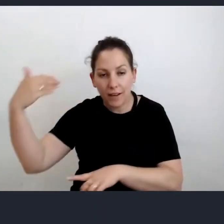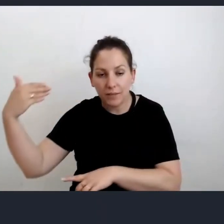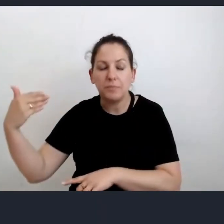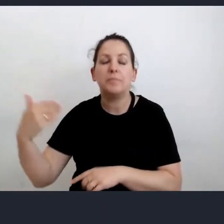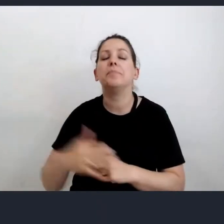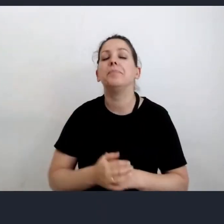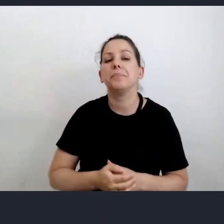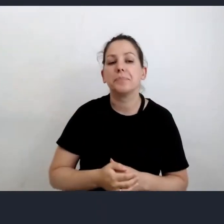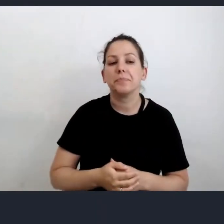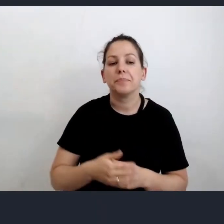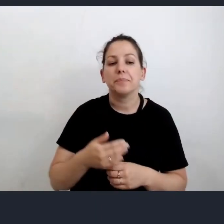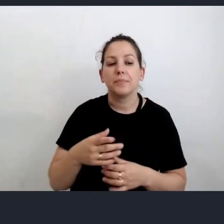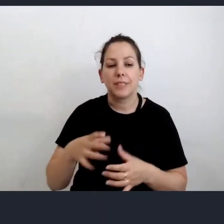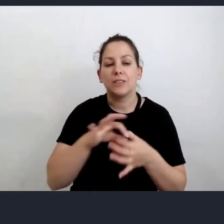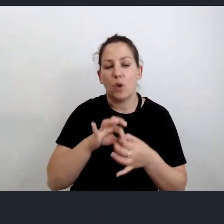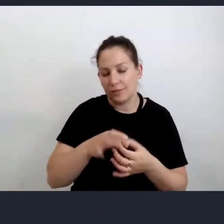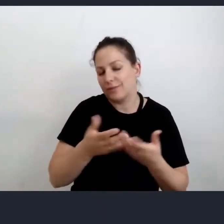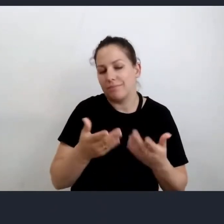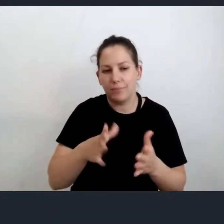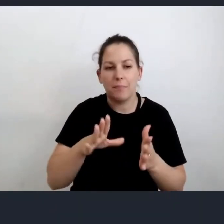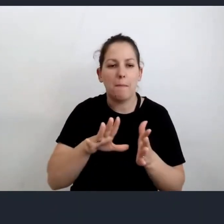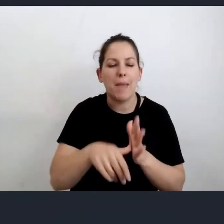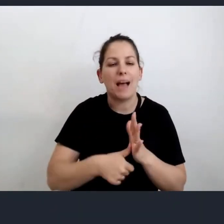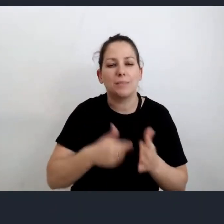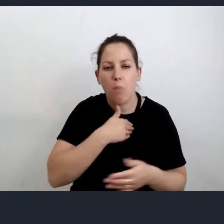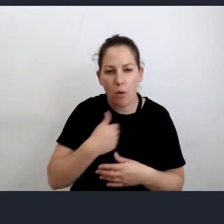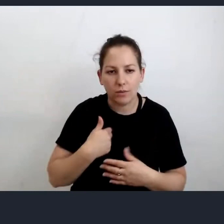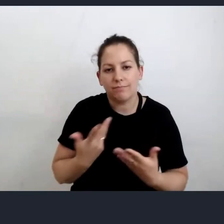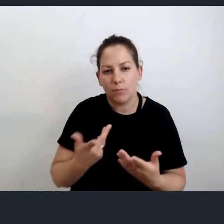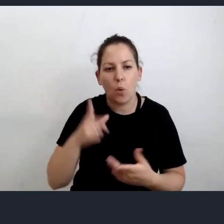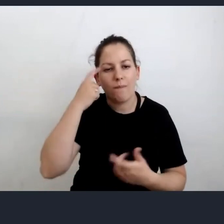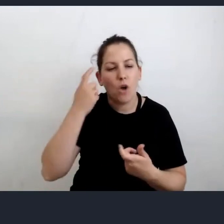Związkowi Miast Polskich oczywiście, które jest takim koordynatorem tych wszystkich działań.